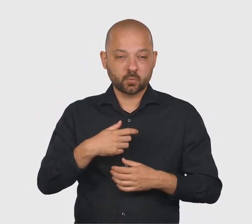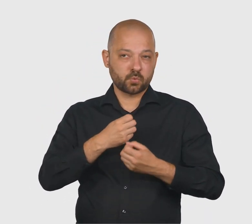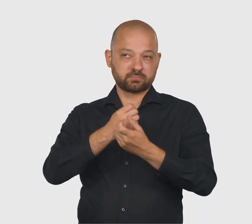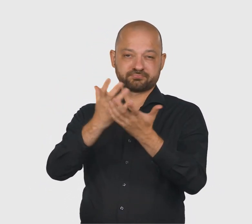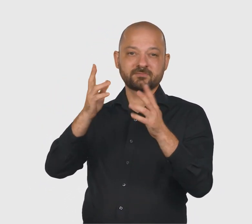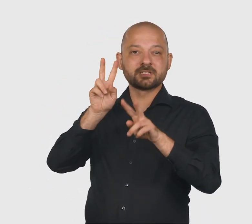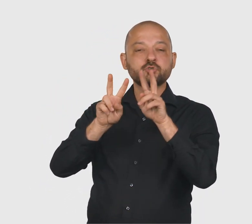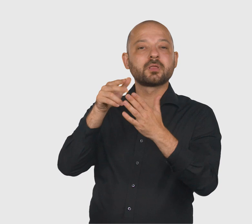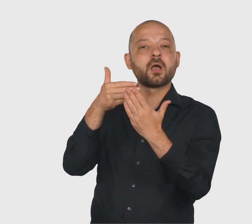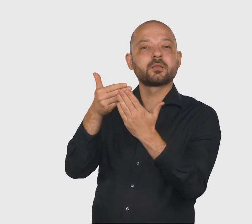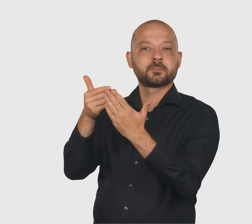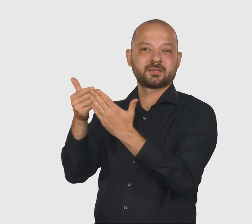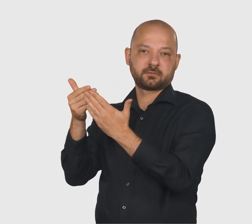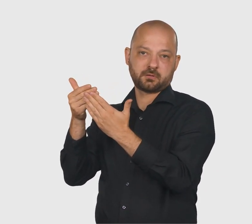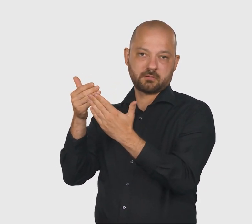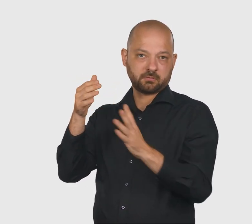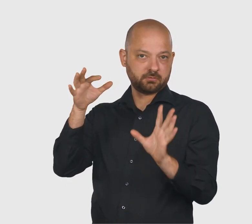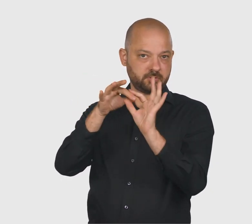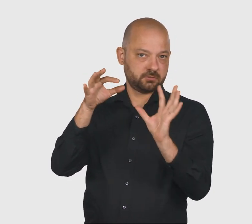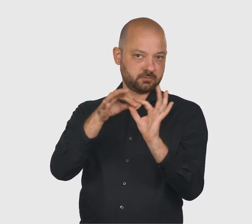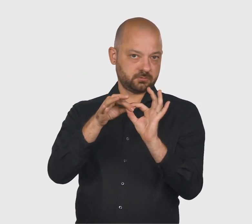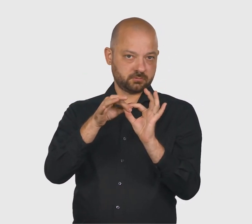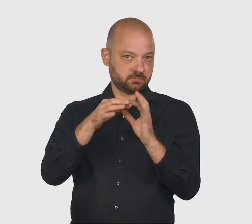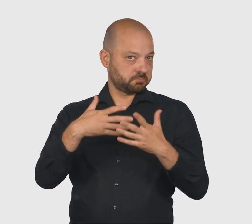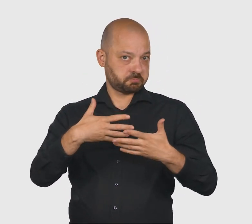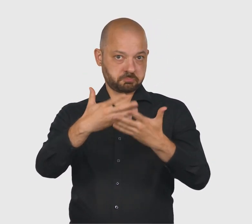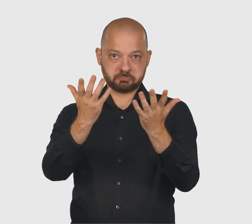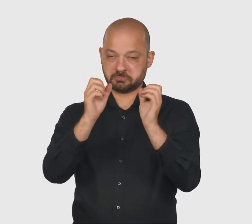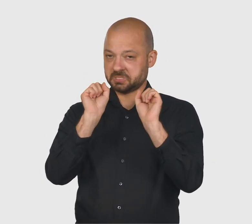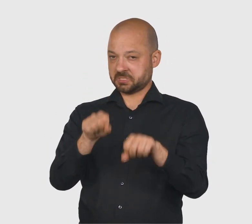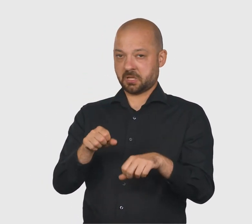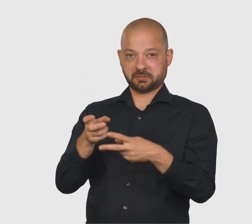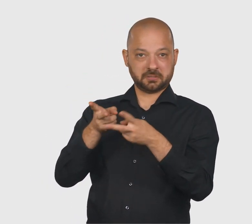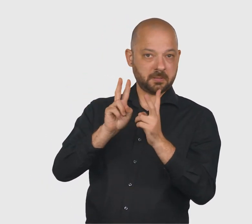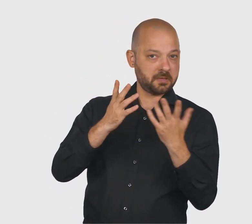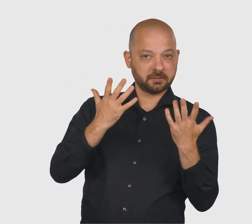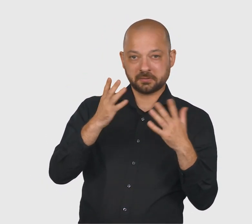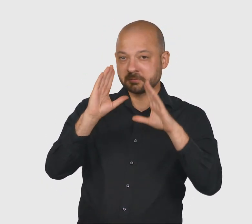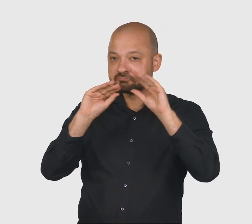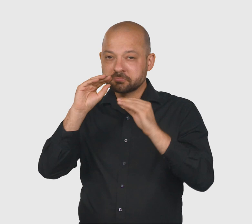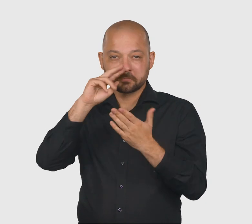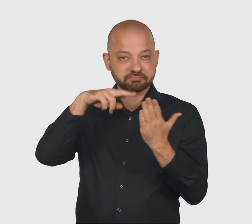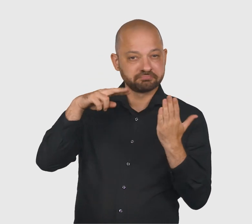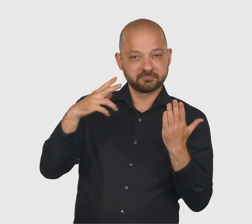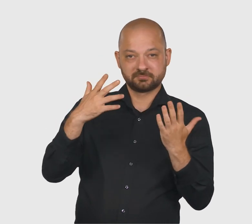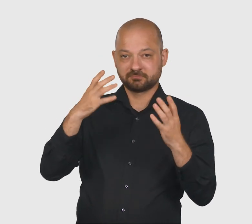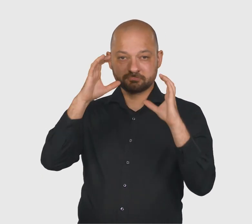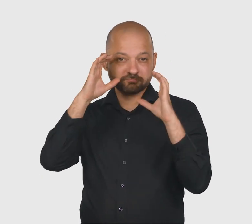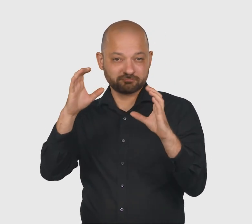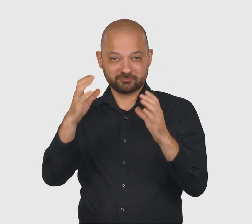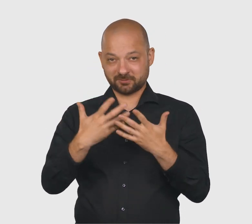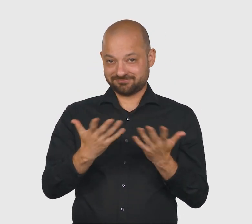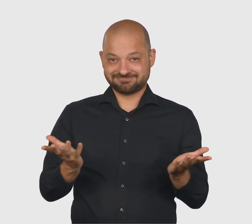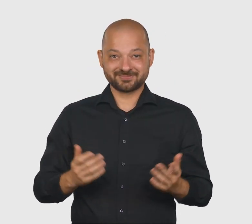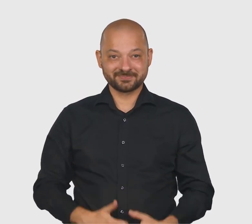stehen über verschiedene Anbieter zur Verfügung.